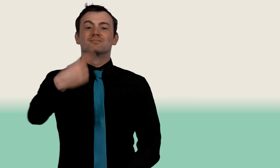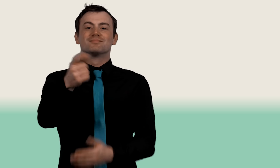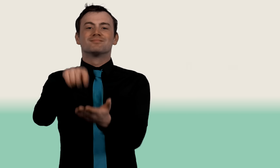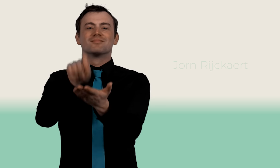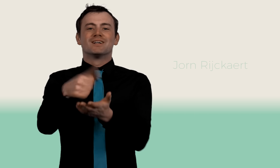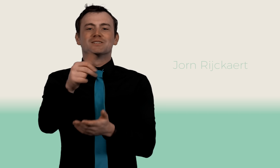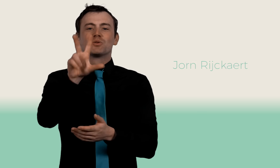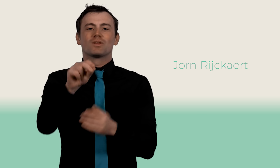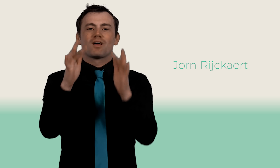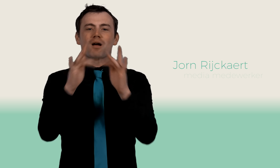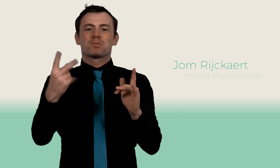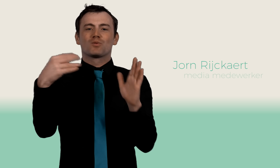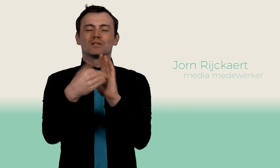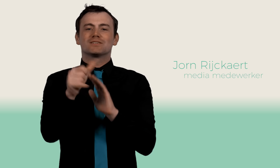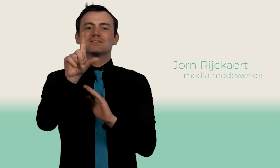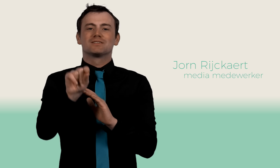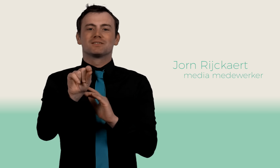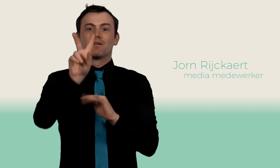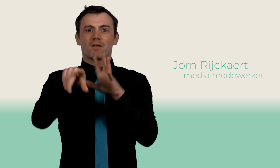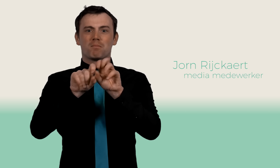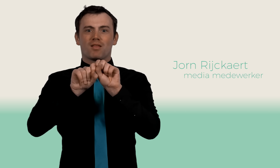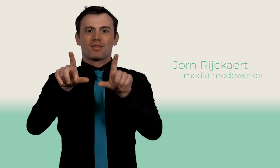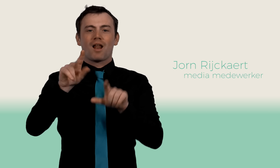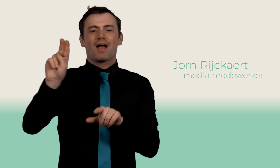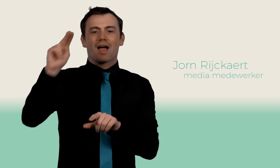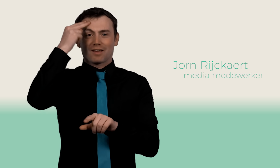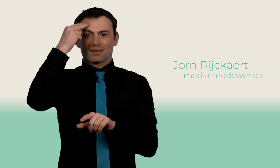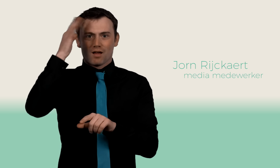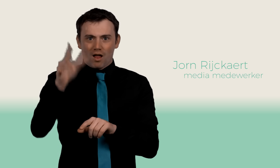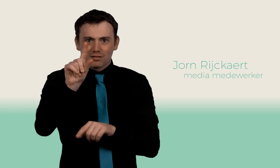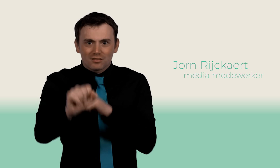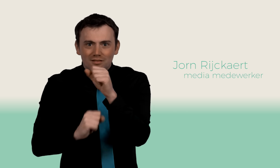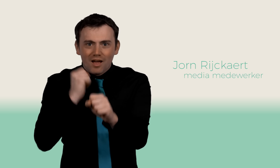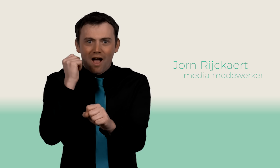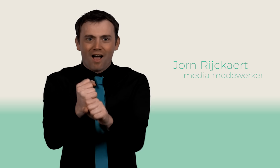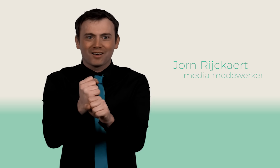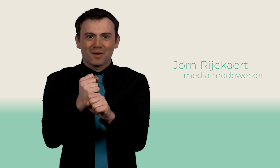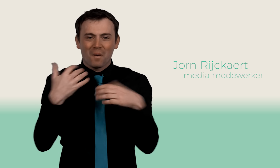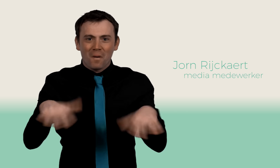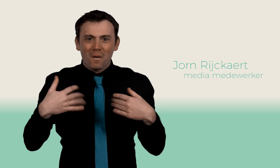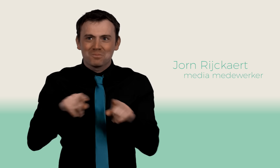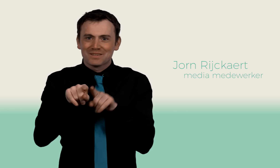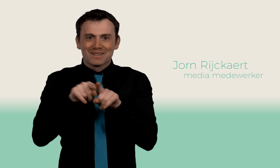Op 26 april 2016 is Vlaamse Gebarentaal 10 jaar erkend.